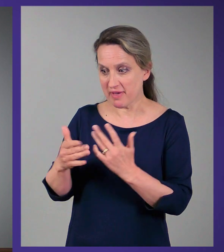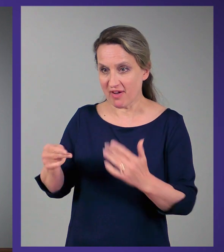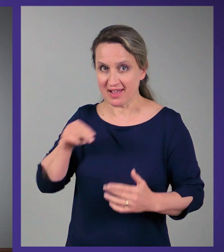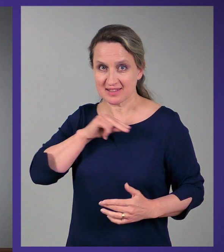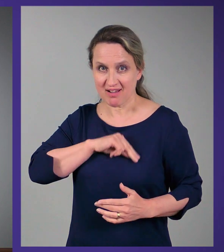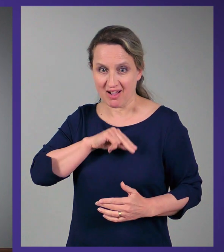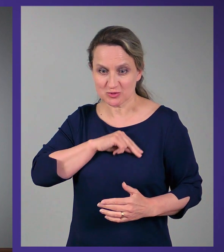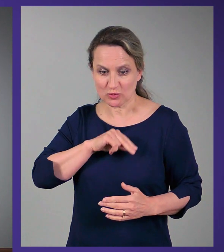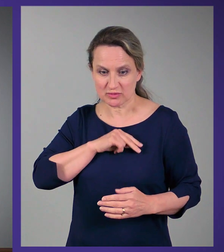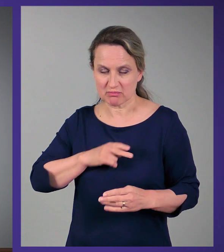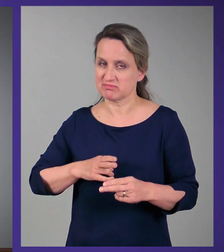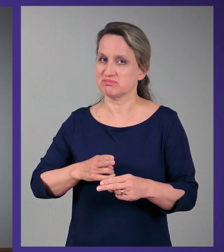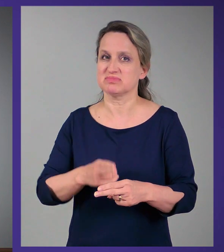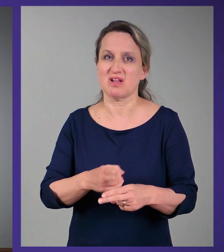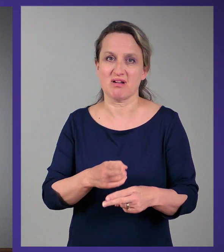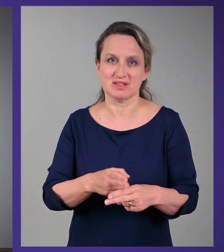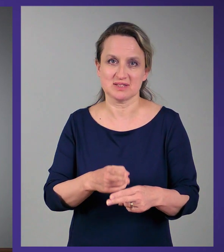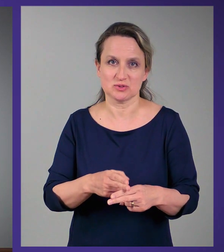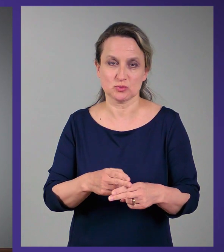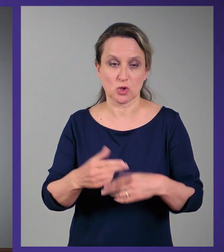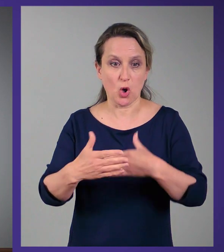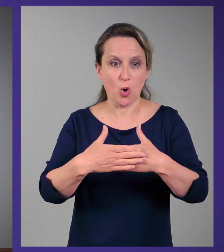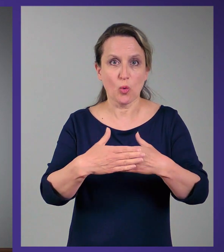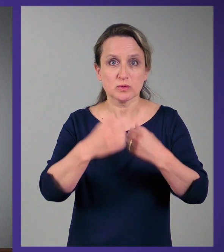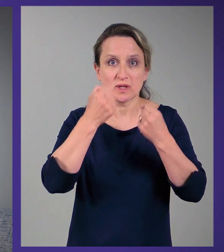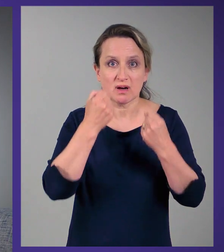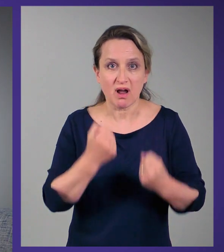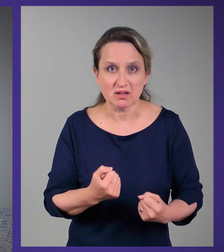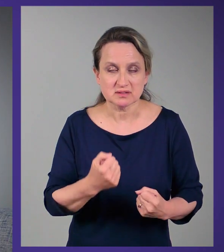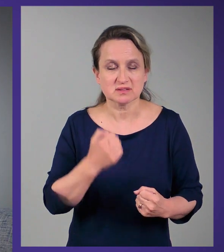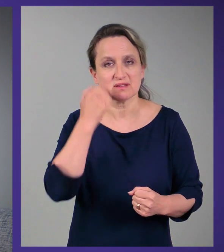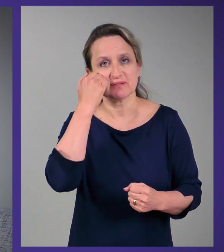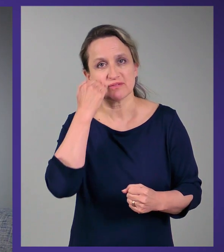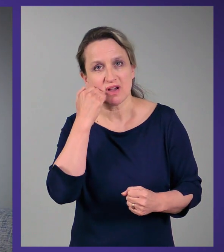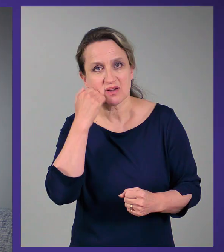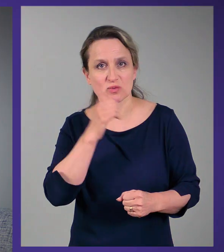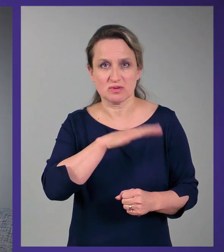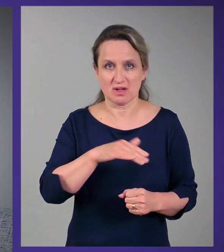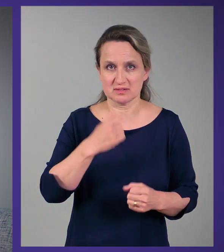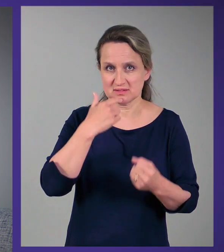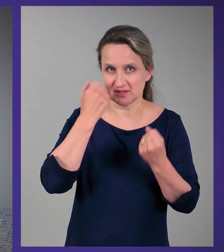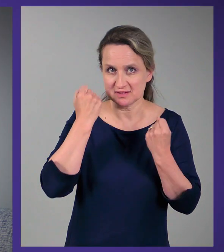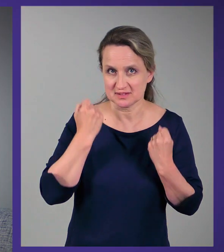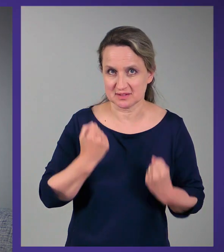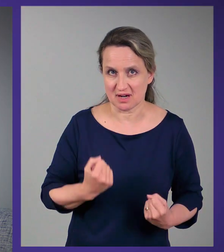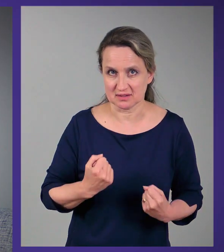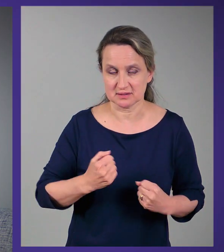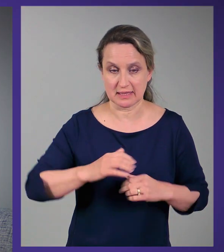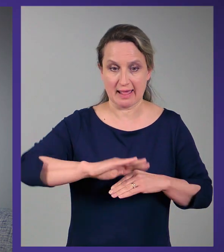Rasked uksed ka eakatele ja lastele. Trepp peab olema varustatud tausta suhtes kontrastsete